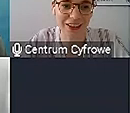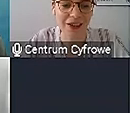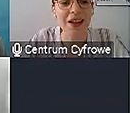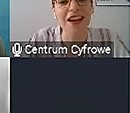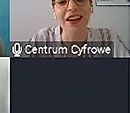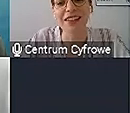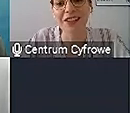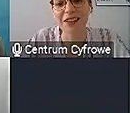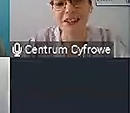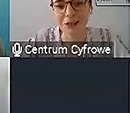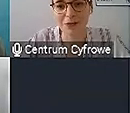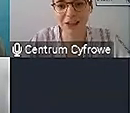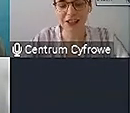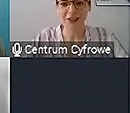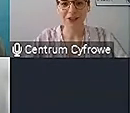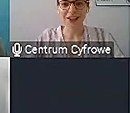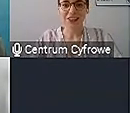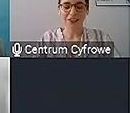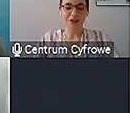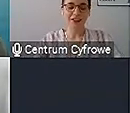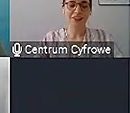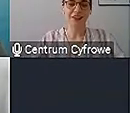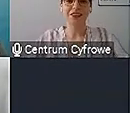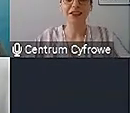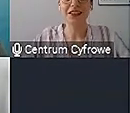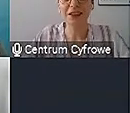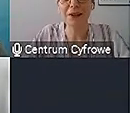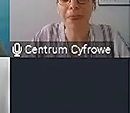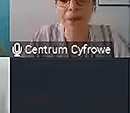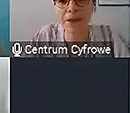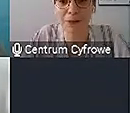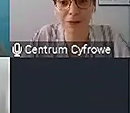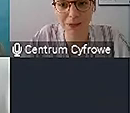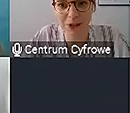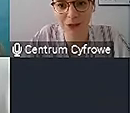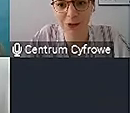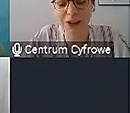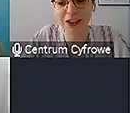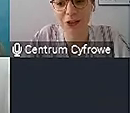chciałabym jeszcze skorzystać z chwili i... i opowiedzieć państwu trochę o tym,